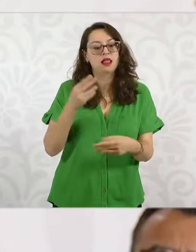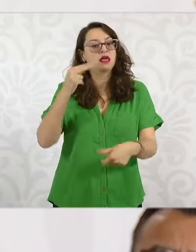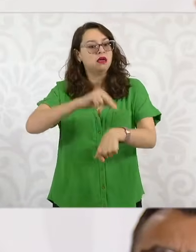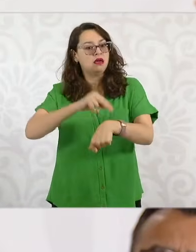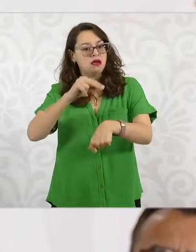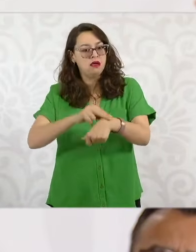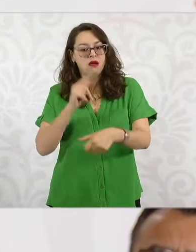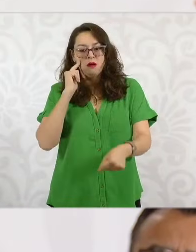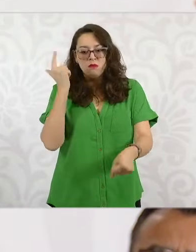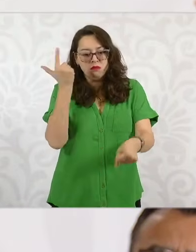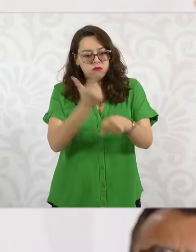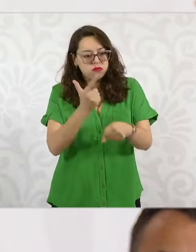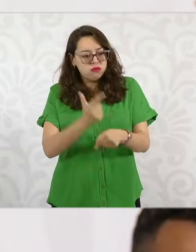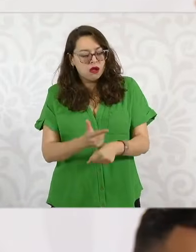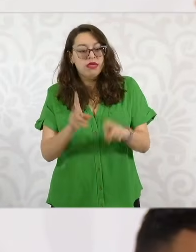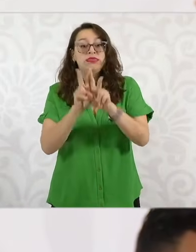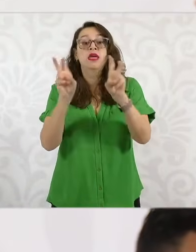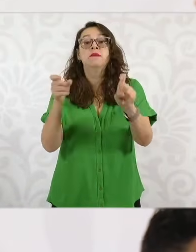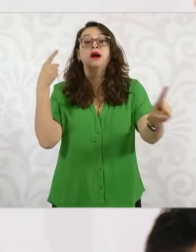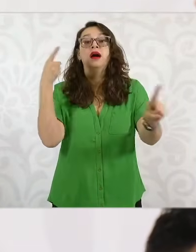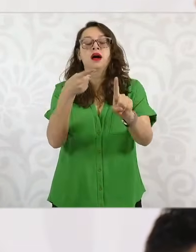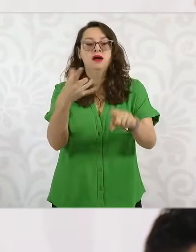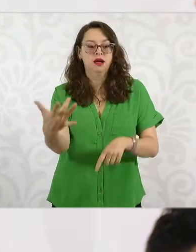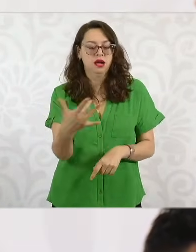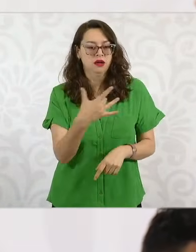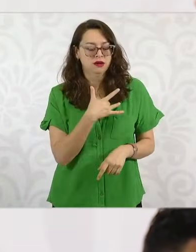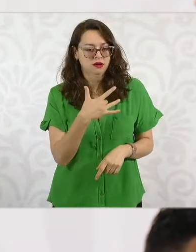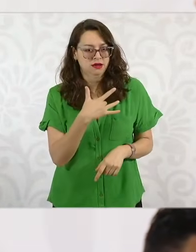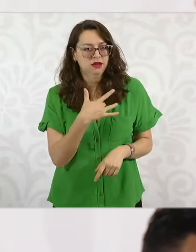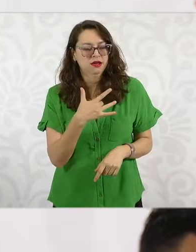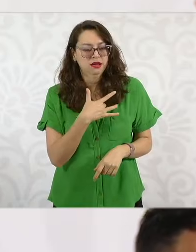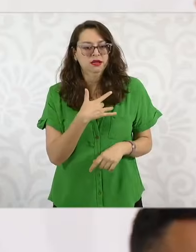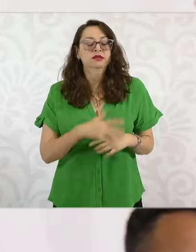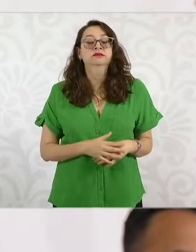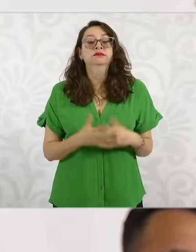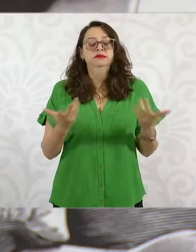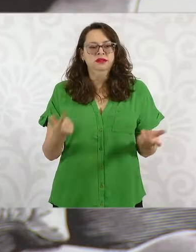de trastornos de ritmo cardíaco como la fibrilación auricular, que si no se trata